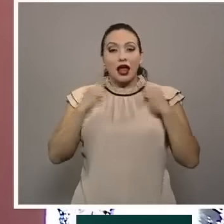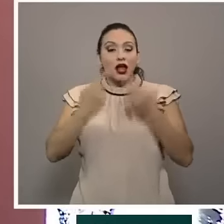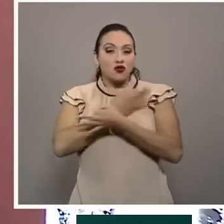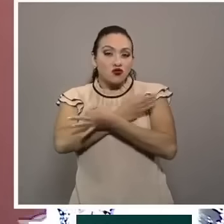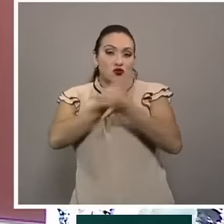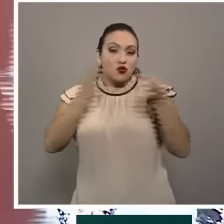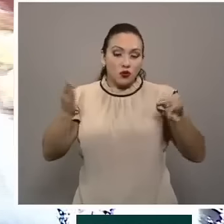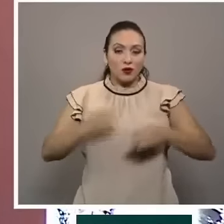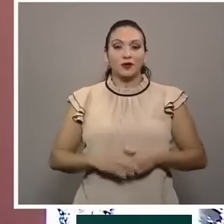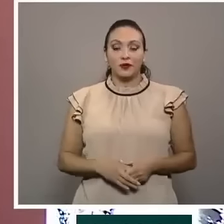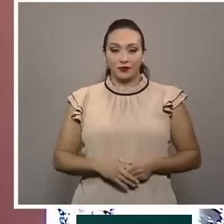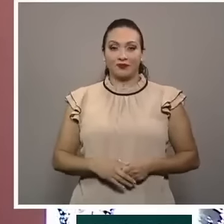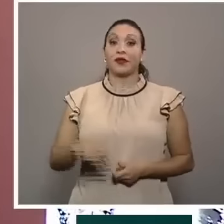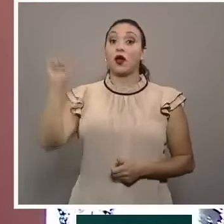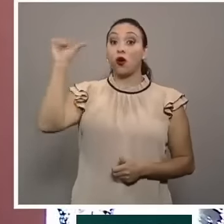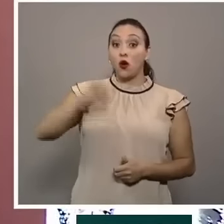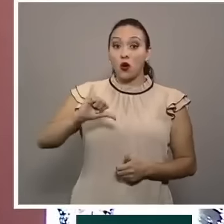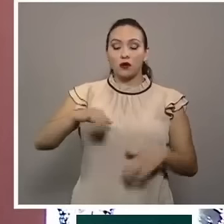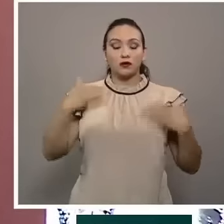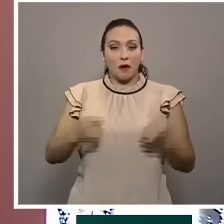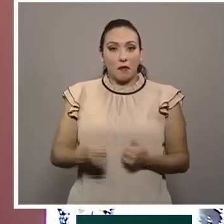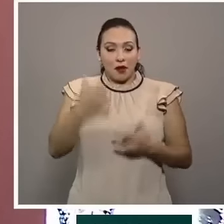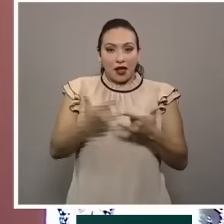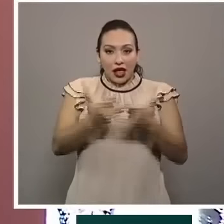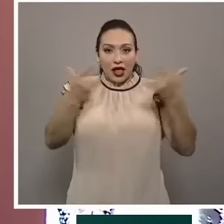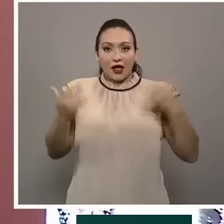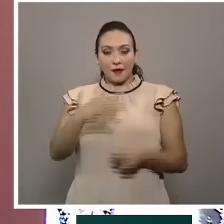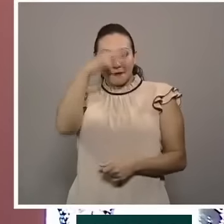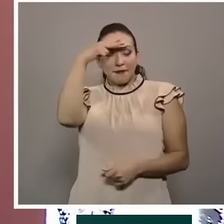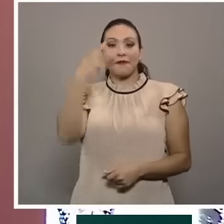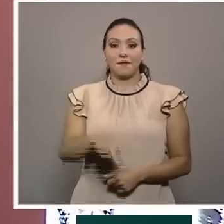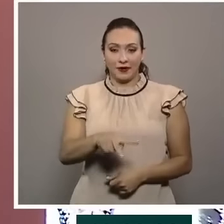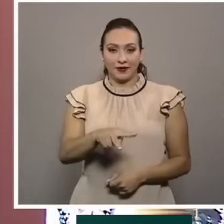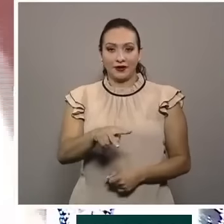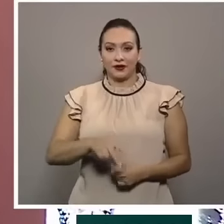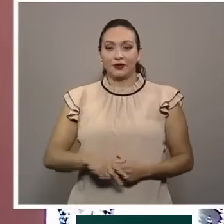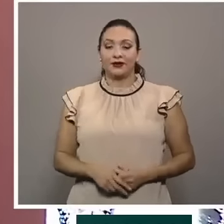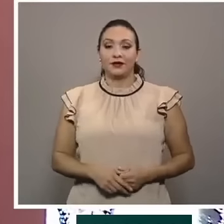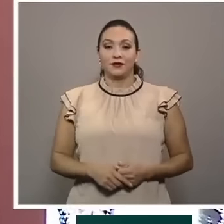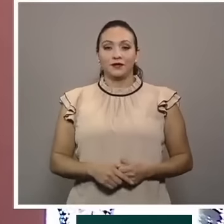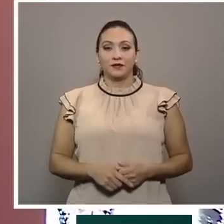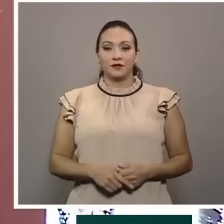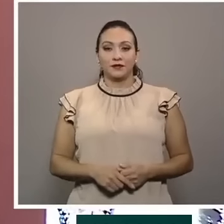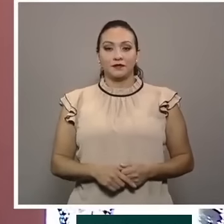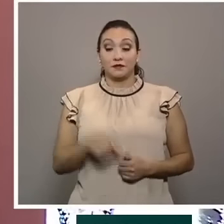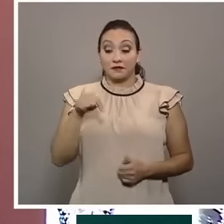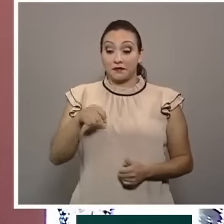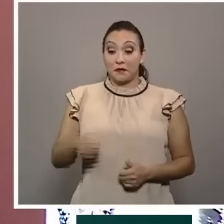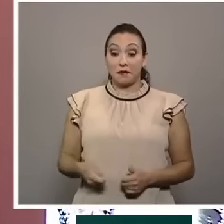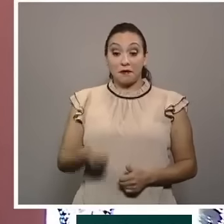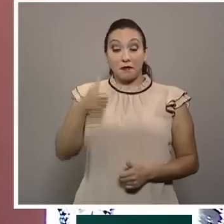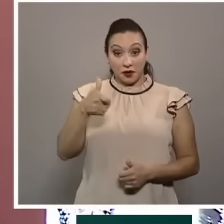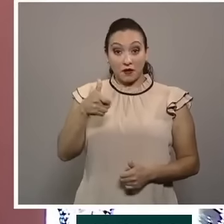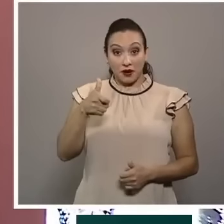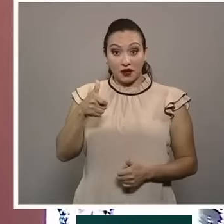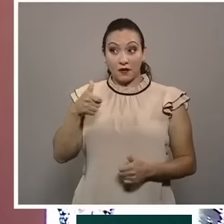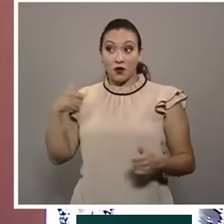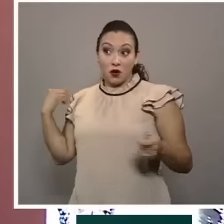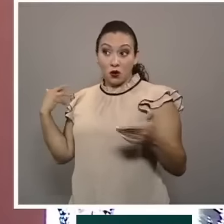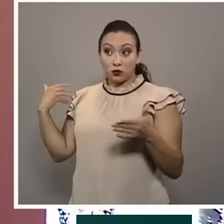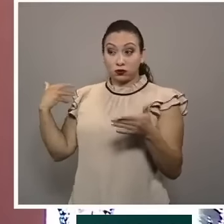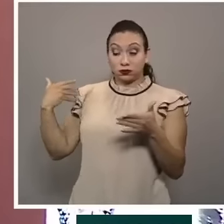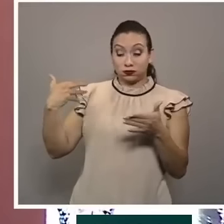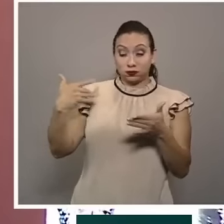es un día histórico para nuestro país. Eh, por primera vez en la época contemporánea, la Suprema